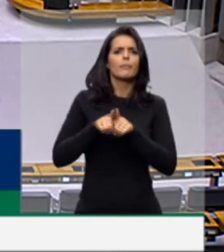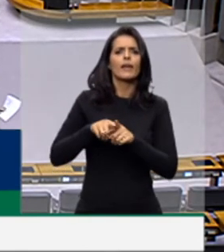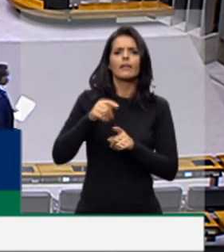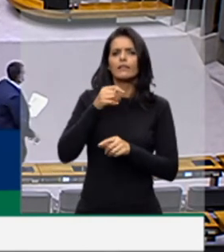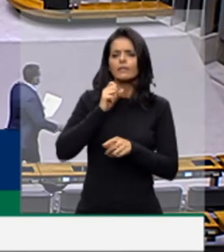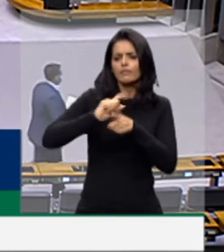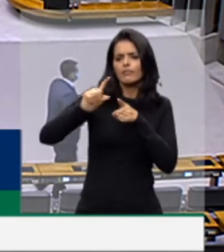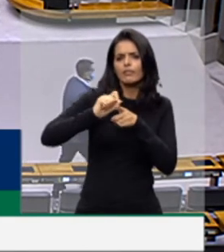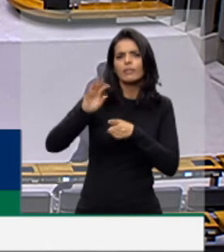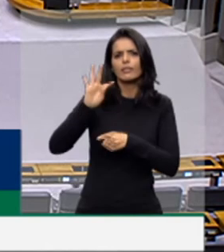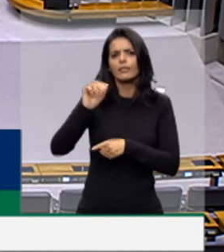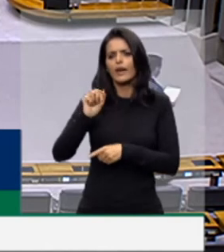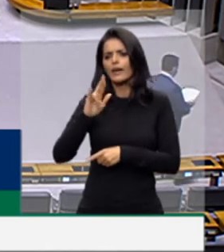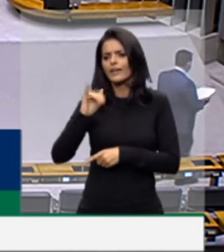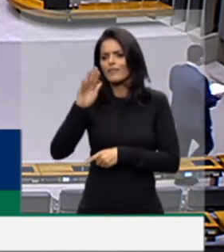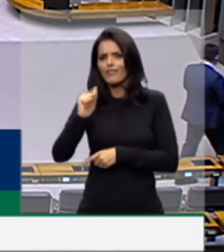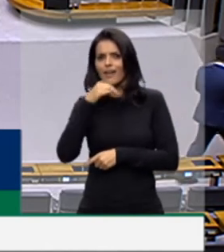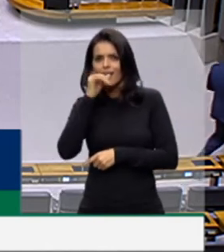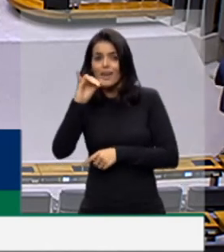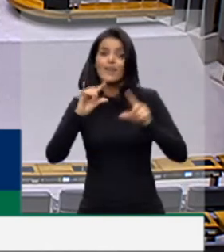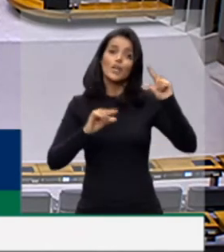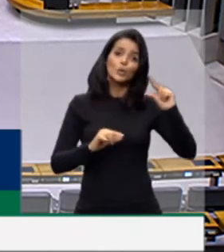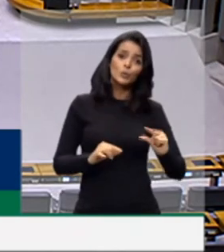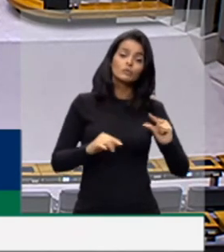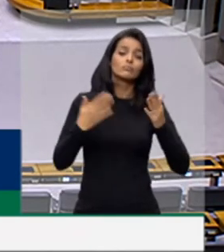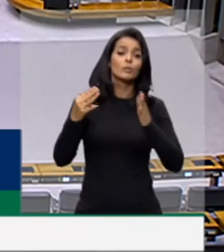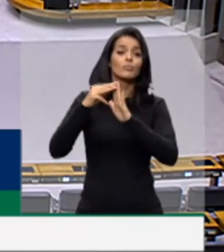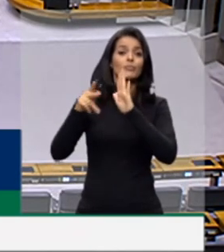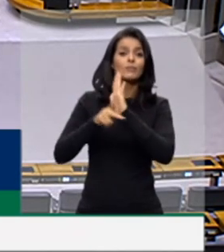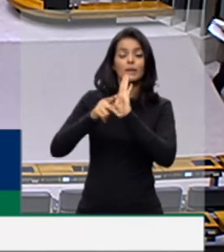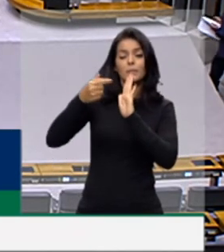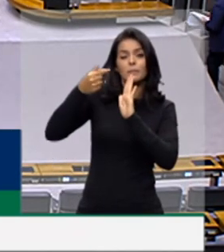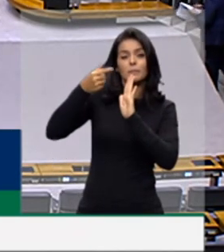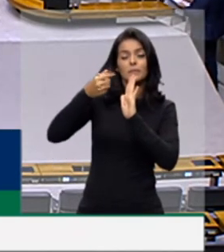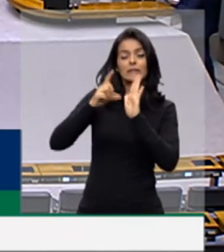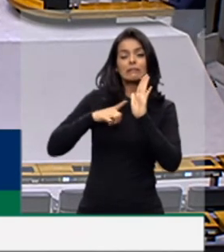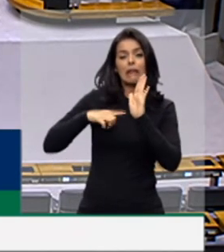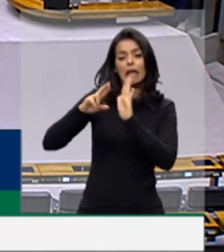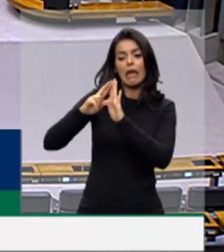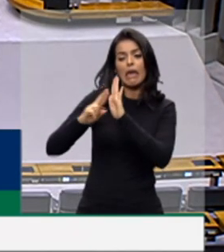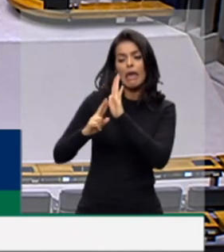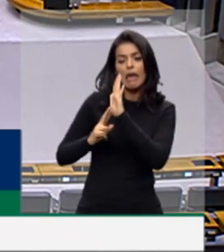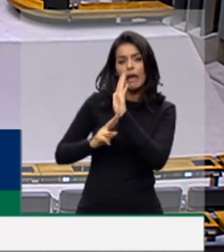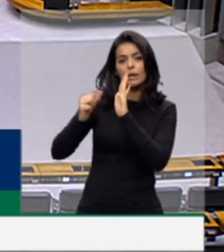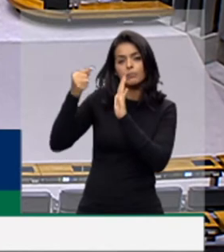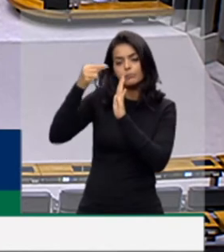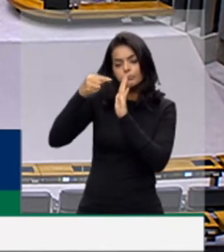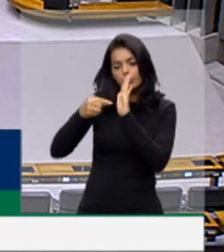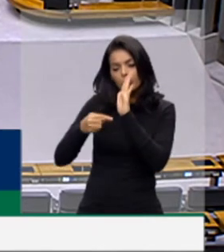COMPROMETIDOS SEJAM DERNT NADOS COM PROJETOS CONTRATADOS OU INICIADOS. A IDEIA É QUE SE REDUZA AS TARIFAS ELÉTRICAS A PARTIR DAS REGRAS, ESSA MEDIDA